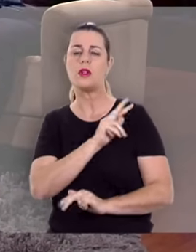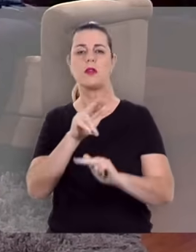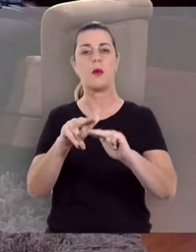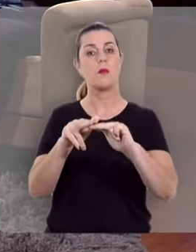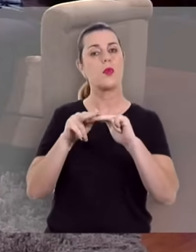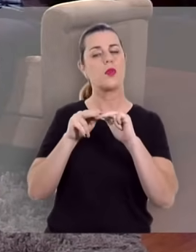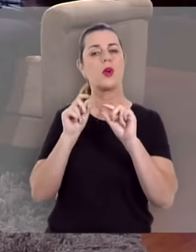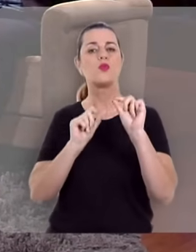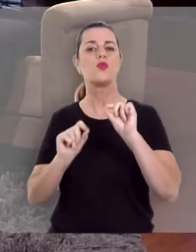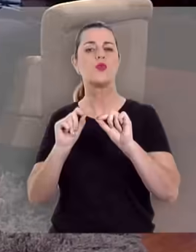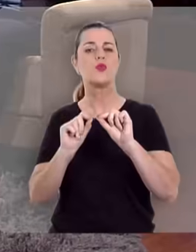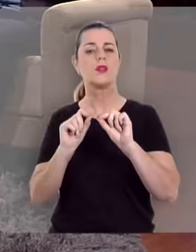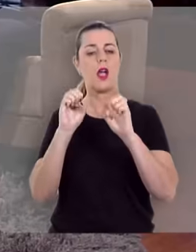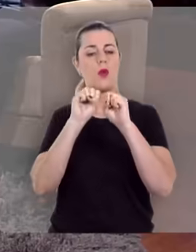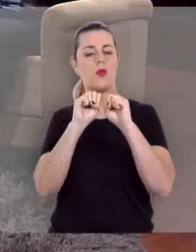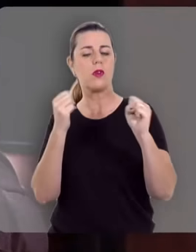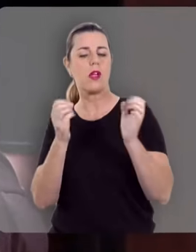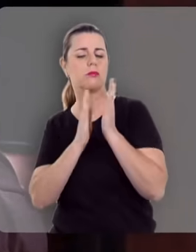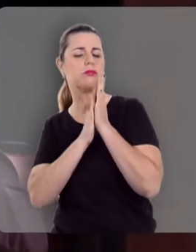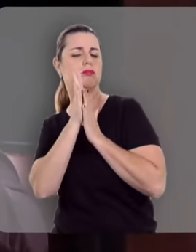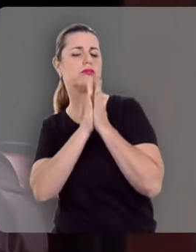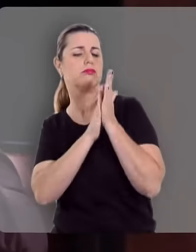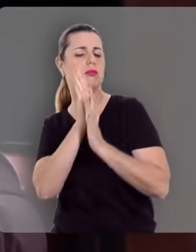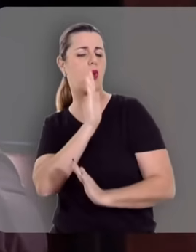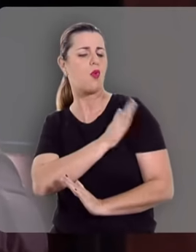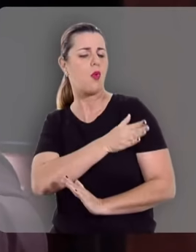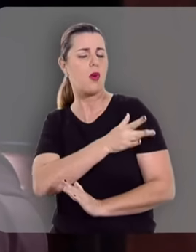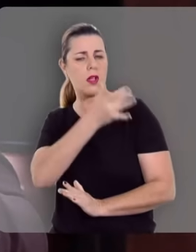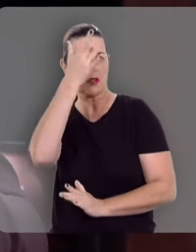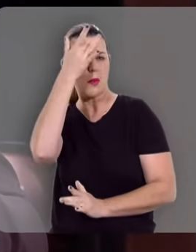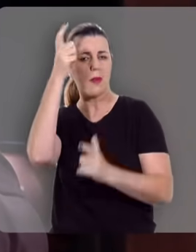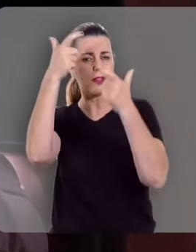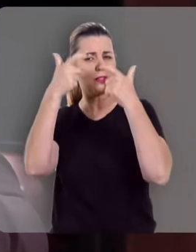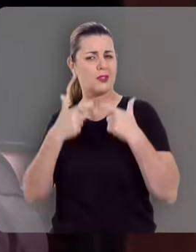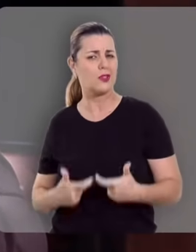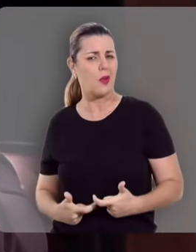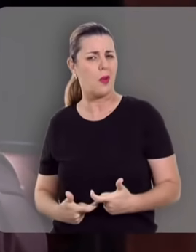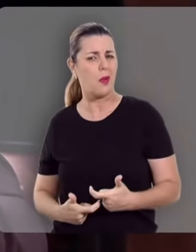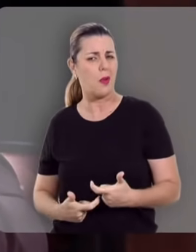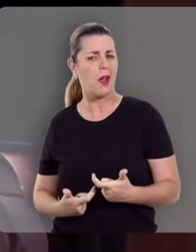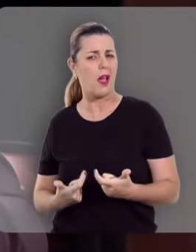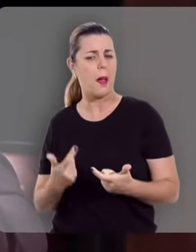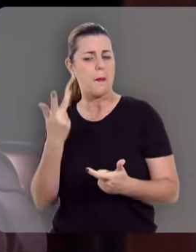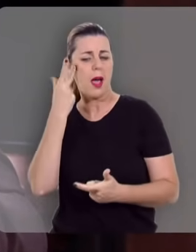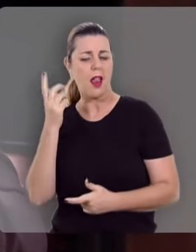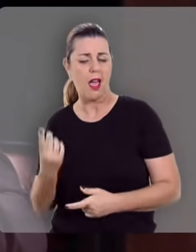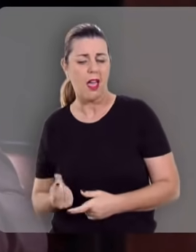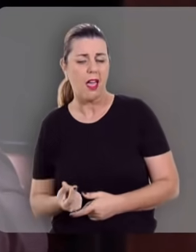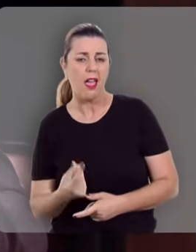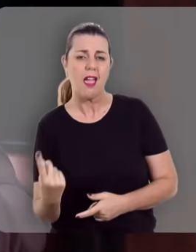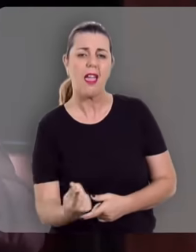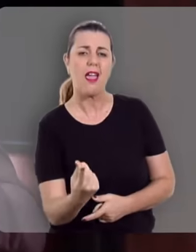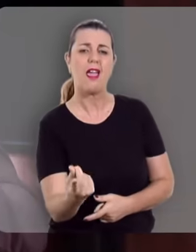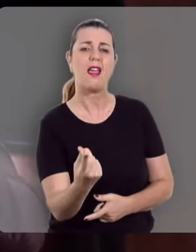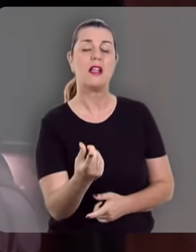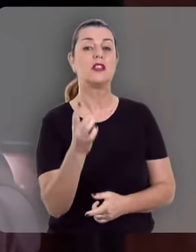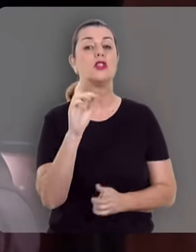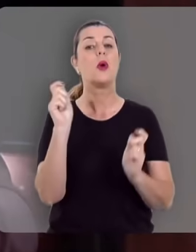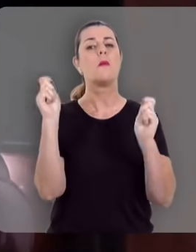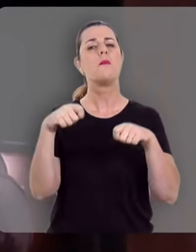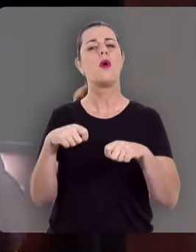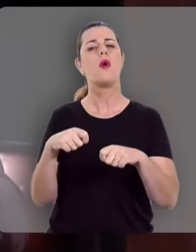contas o grande Anseio do coração do ser humano que é pela eternidade só pode ser satisfeito por